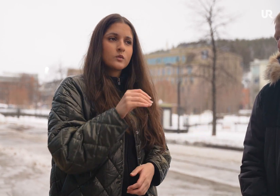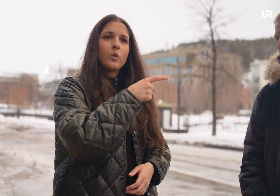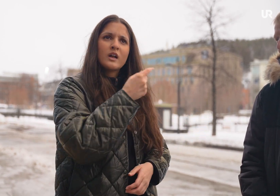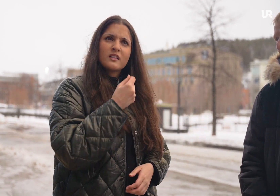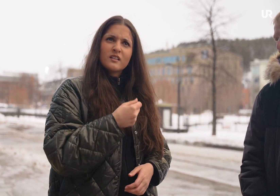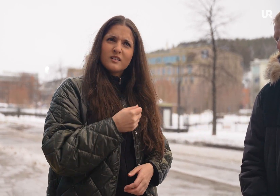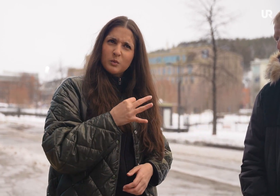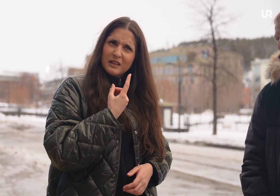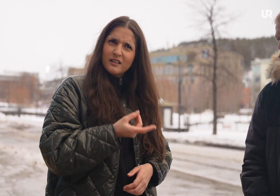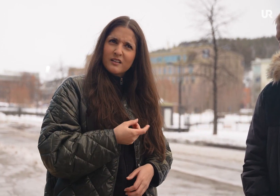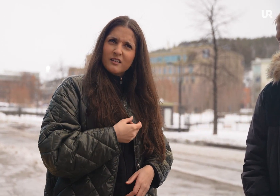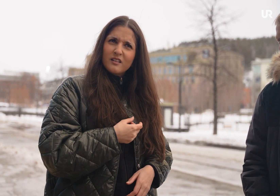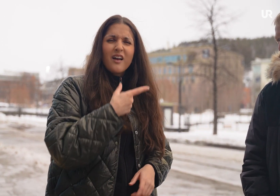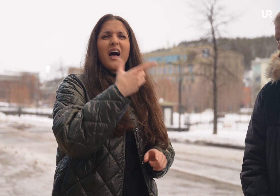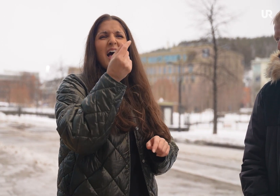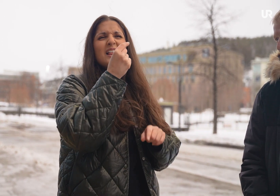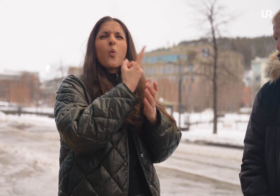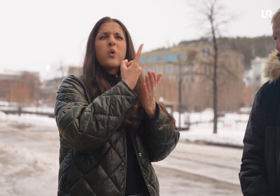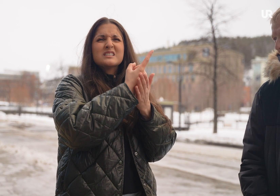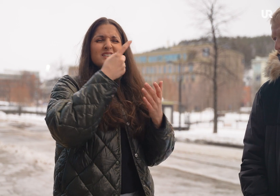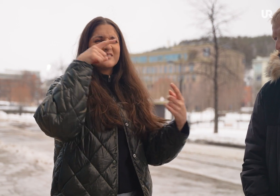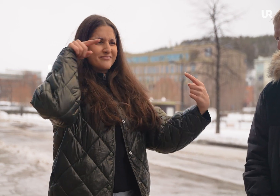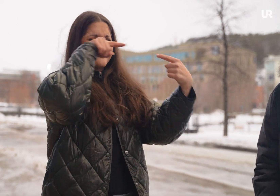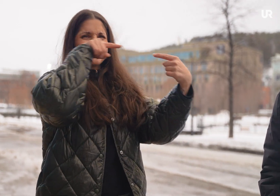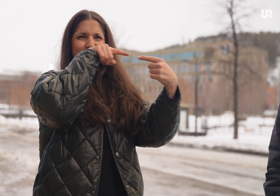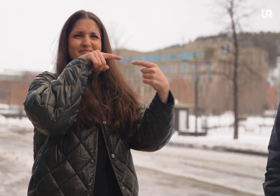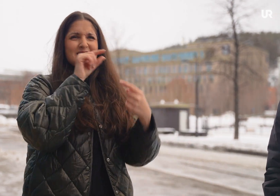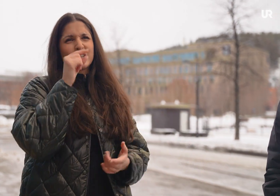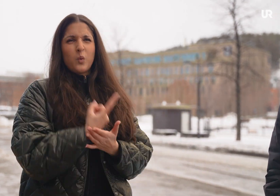Då har jag blivit ifrågasatt kring hur jag tänkte. Lite sådana där olika uppfattningar och åsikter.